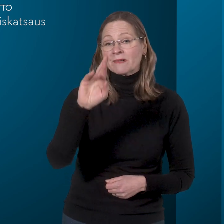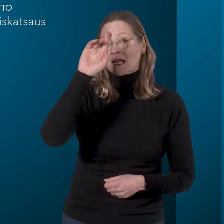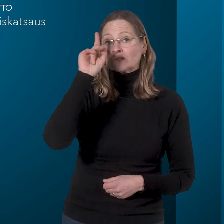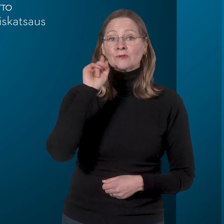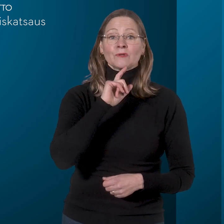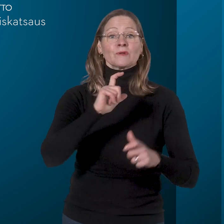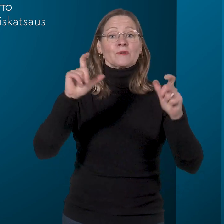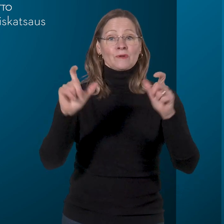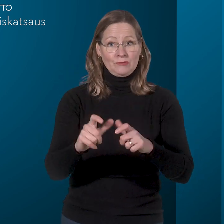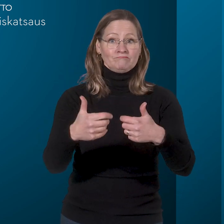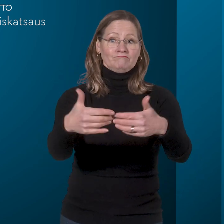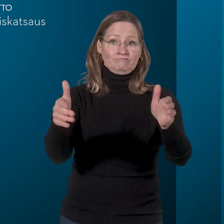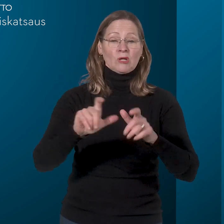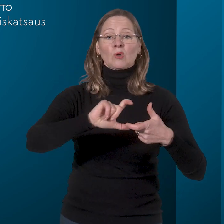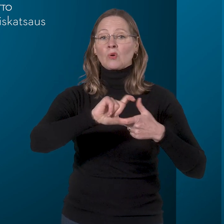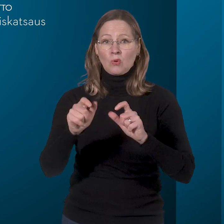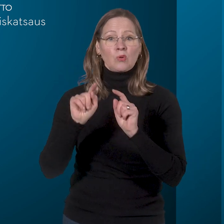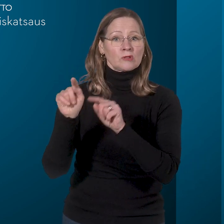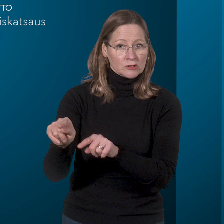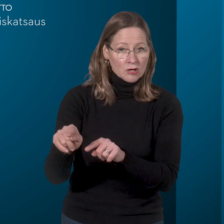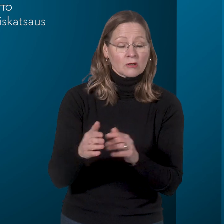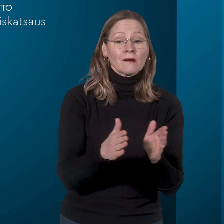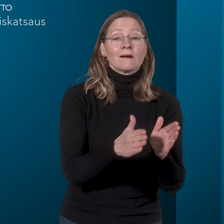Helsingin Kuurojen Yhdistys ry:n tiloissa Kuutiossa -